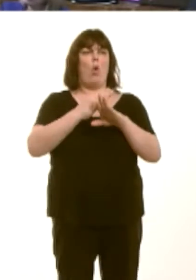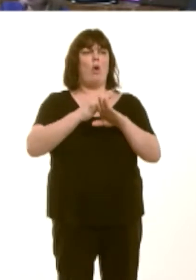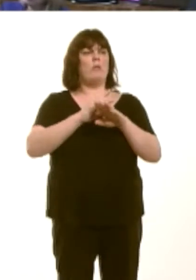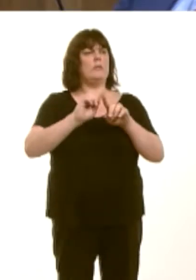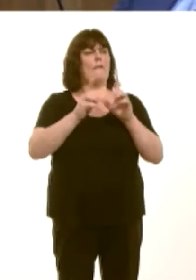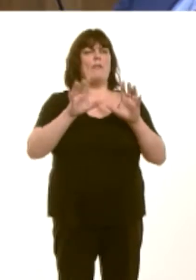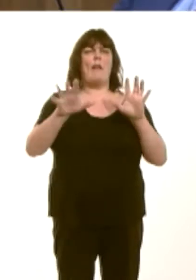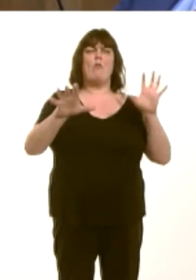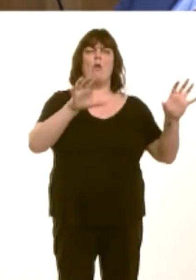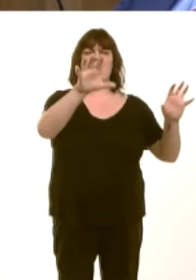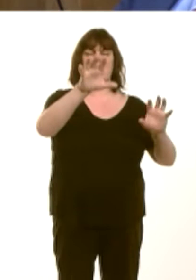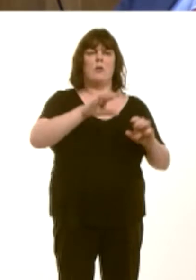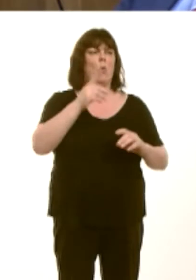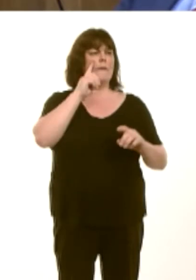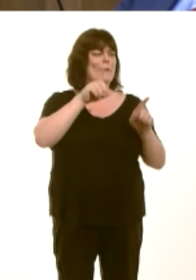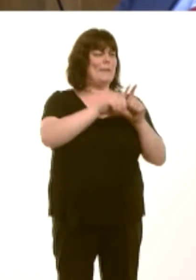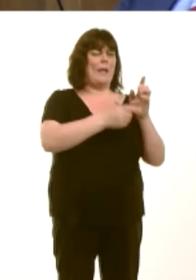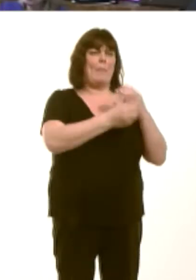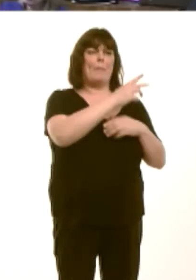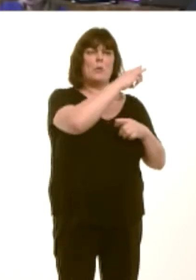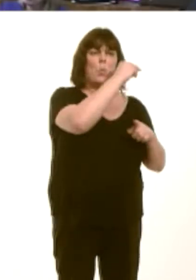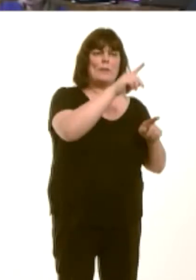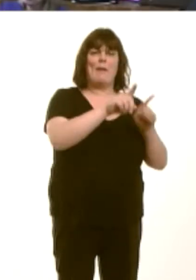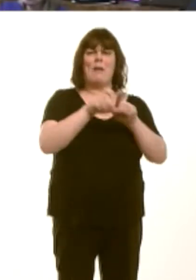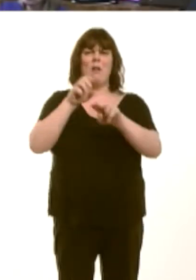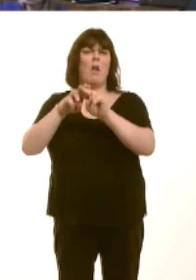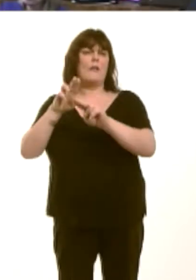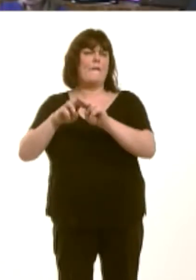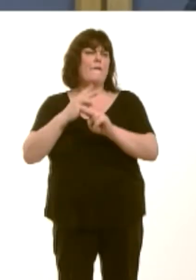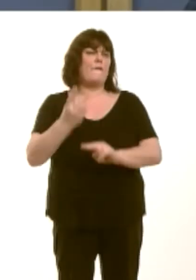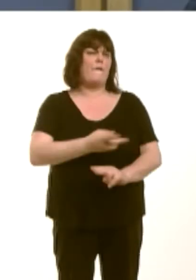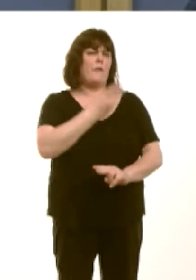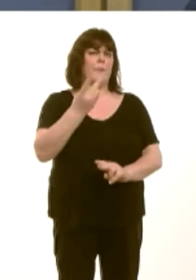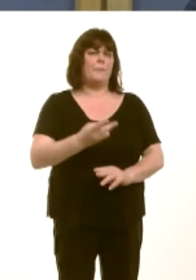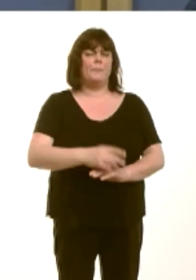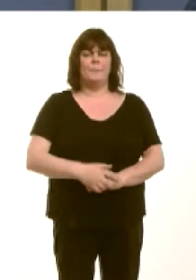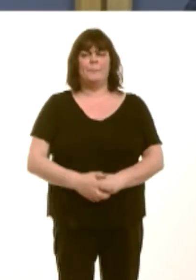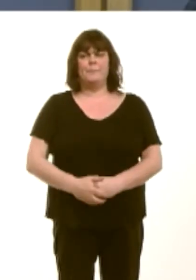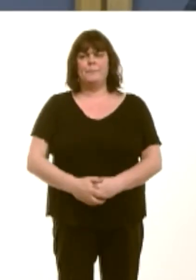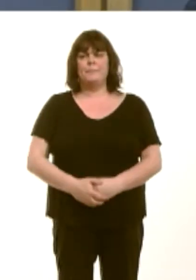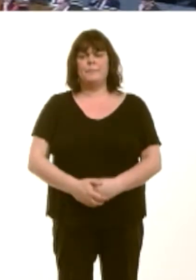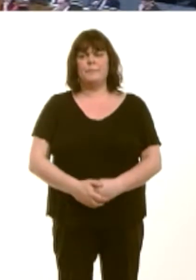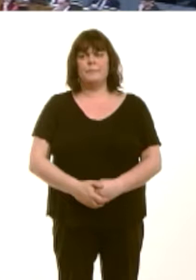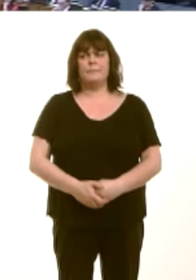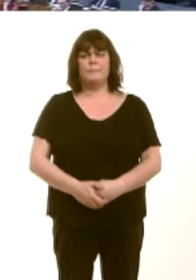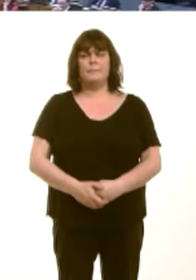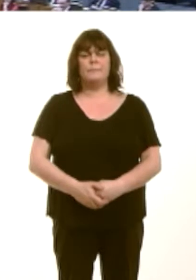bod nhwín gweithio dros ffiniau. Rydym niín gweld hynny yn rhanbarth Abertawe ac yn rhanbarth Caerdydd.